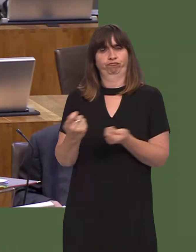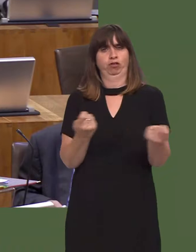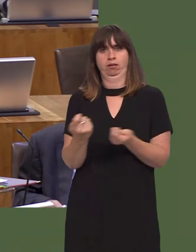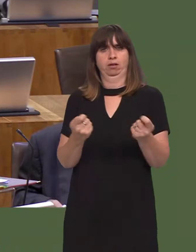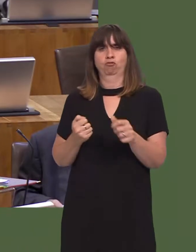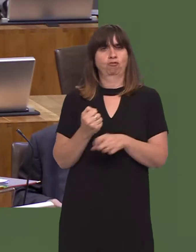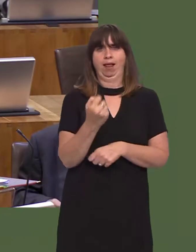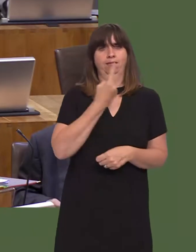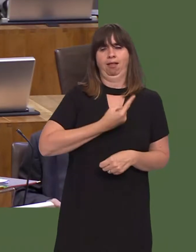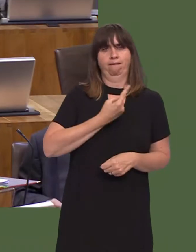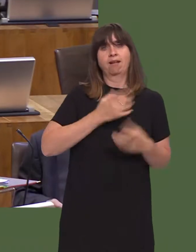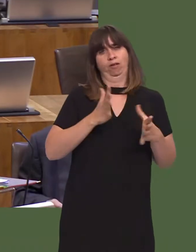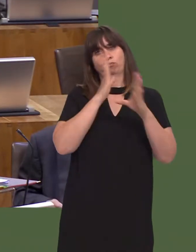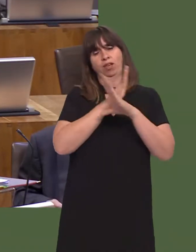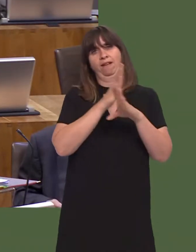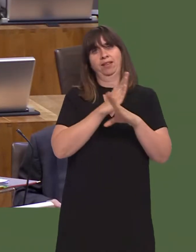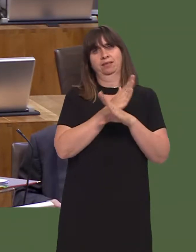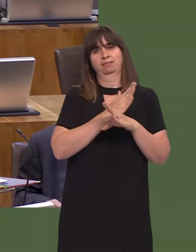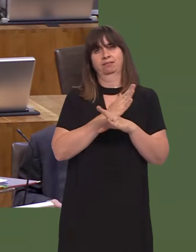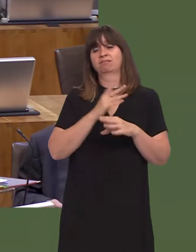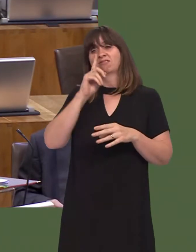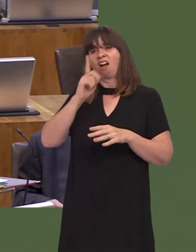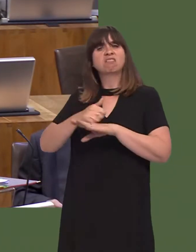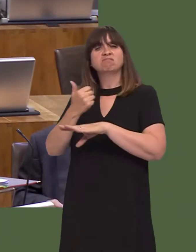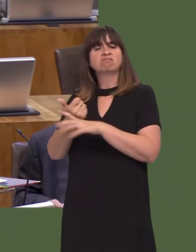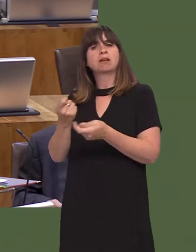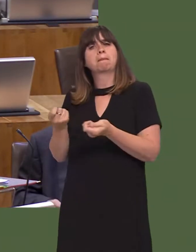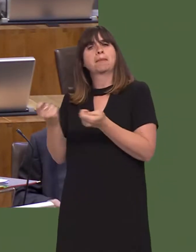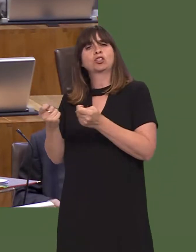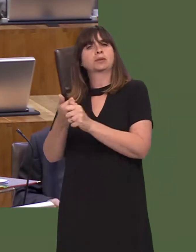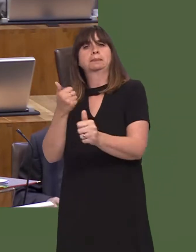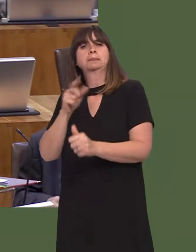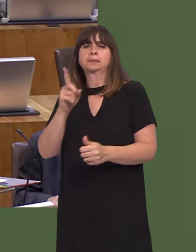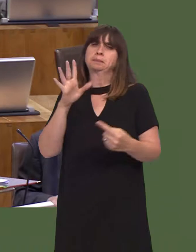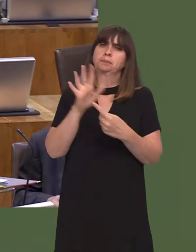niín ei reoli. Ond, wrth gwrs, maeín hollbwysig bod gyda ni fodel sydd mor agos ag syín bosib